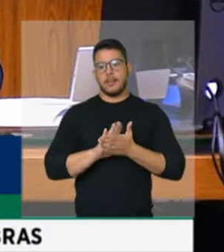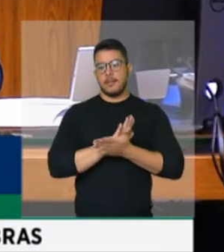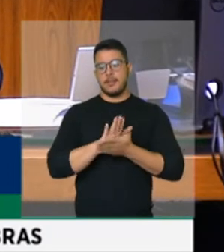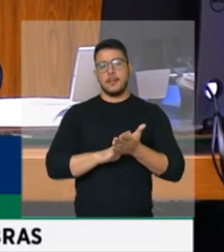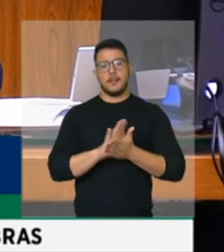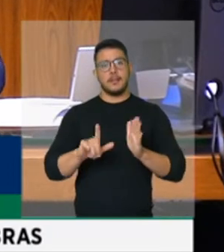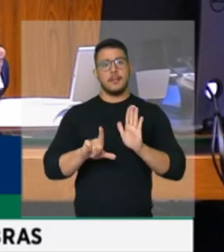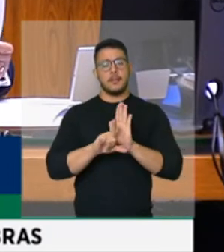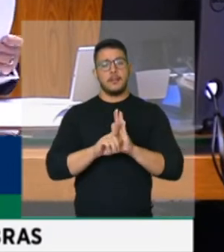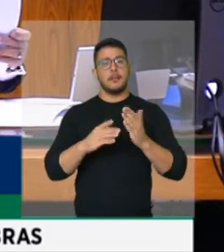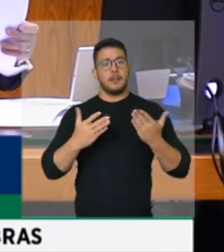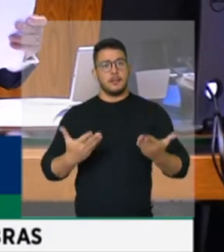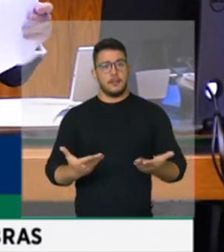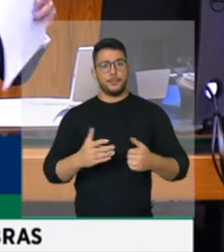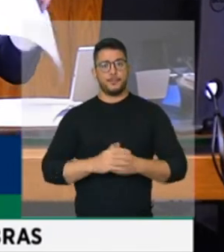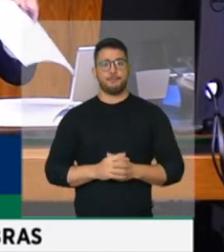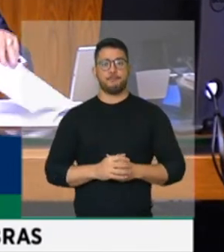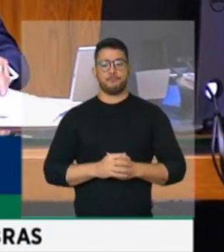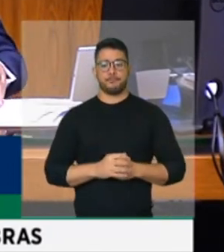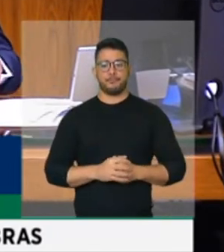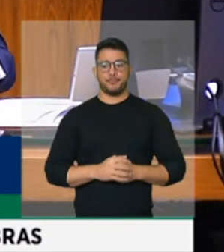URGÊNCIA. NO MOMENTO ATUAL O FUNCIONAMENTO DO PLENÁRIO DA CÂMARA DOS DEPUTADOS SOMENTE É POSSÍVEL PELO SISTEMA DE